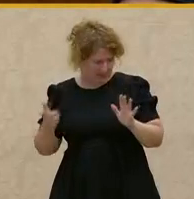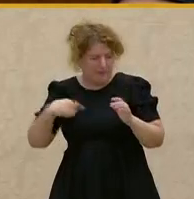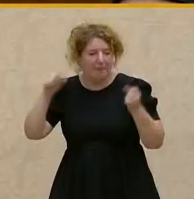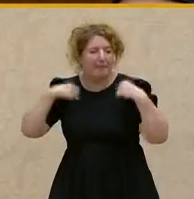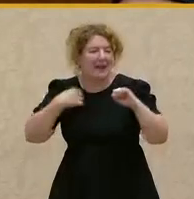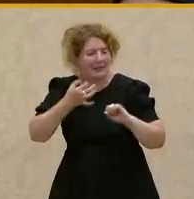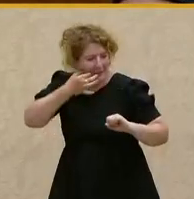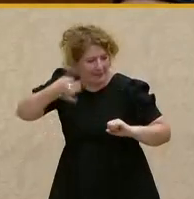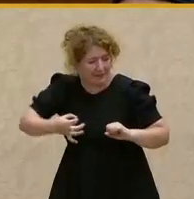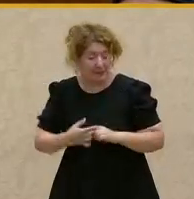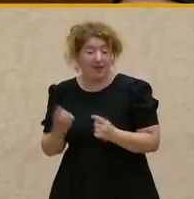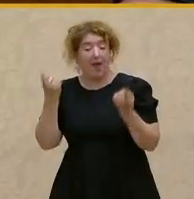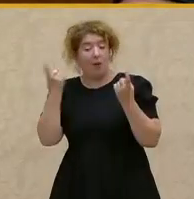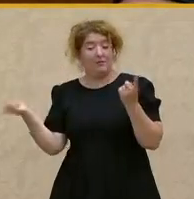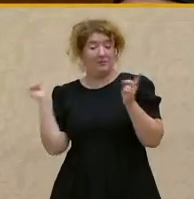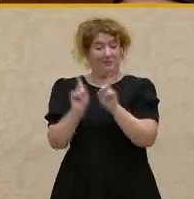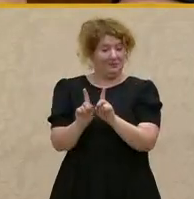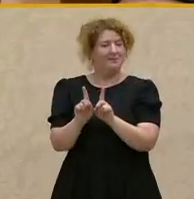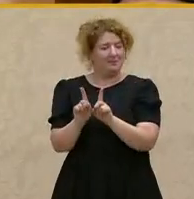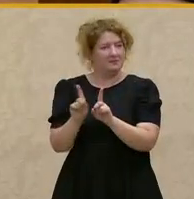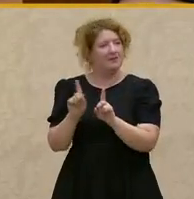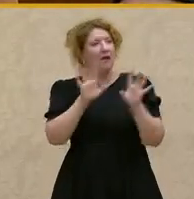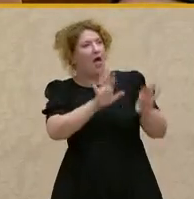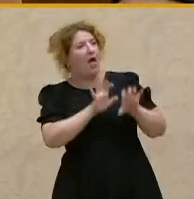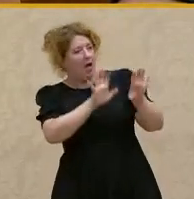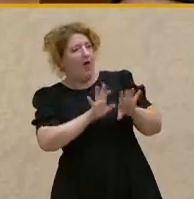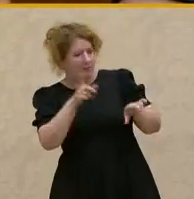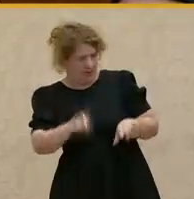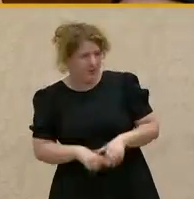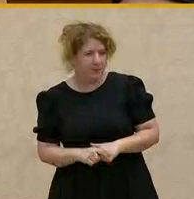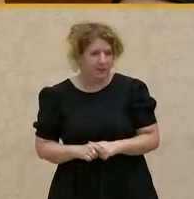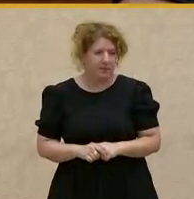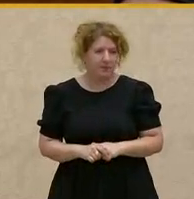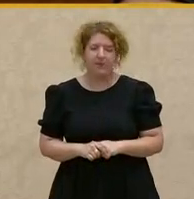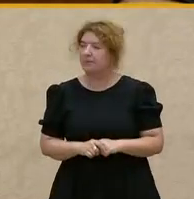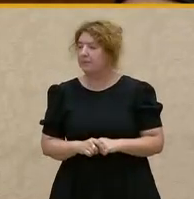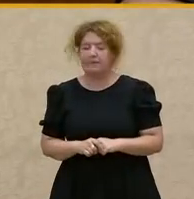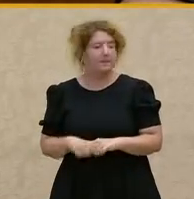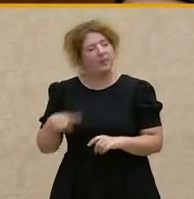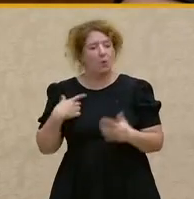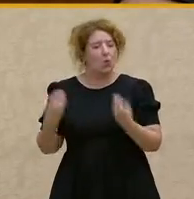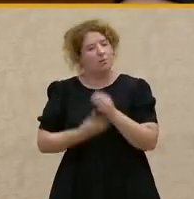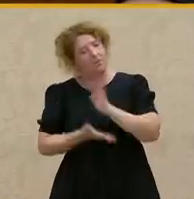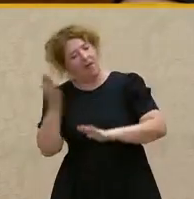y yo creo que los alumnos también, y entonces se vienen con nosotros de Respir y ahí conocen los